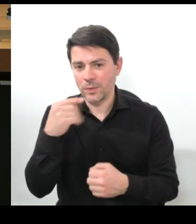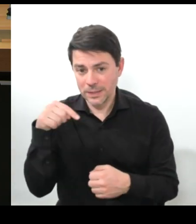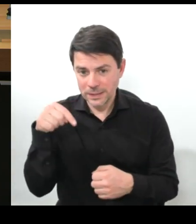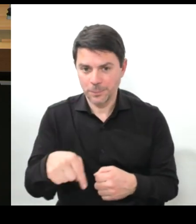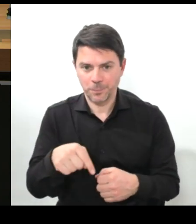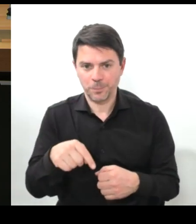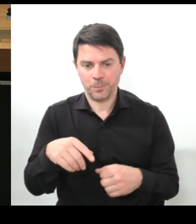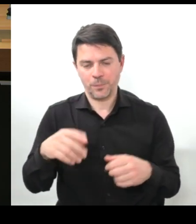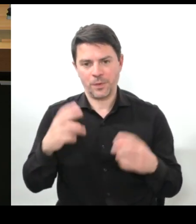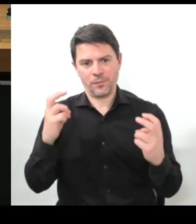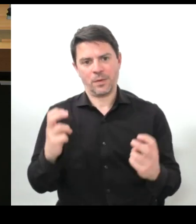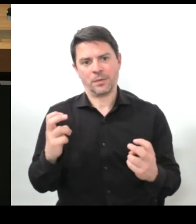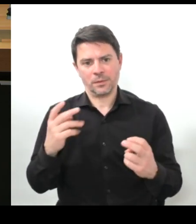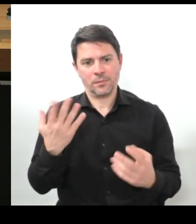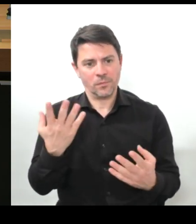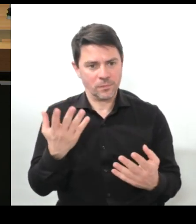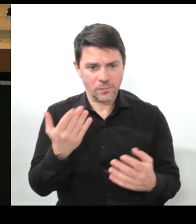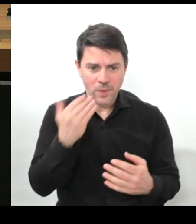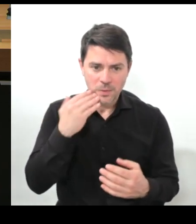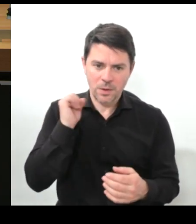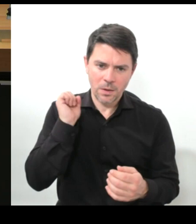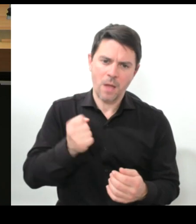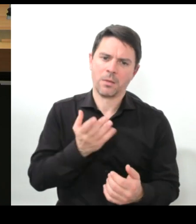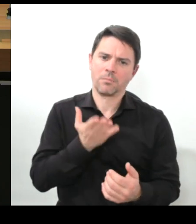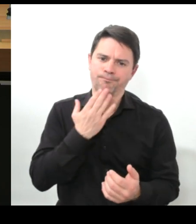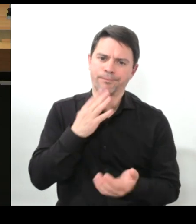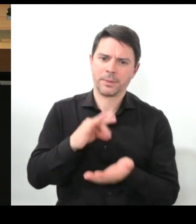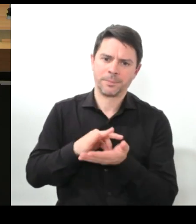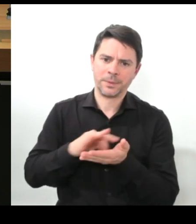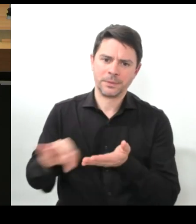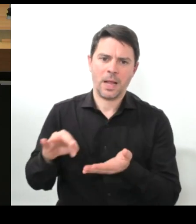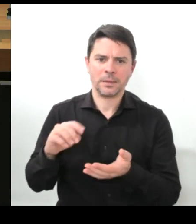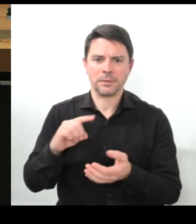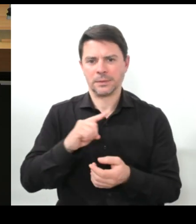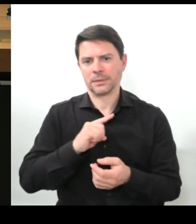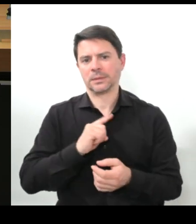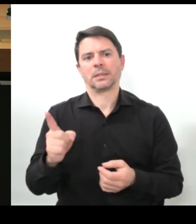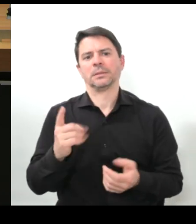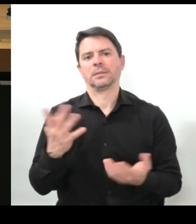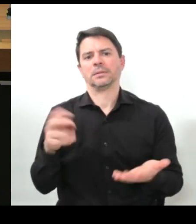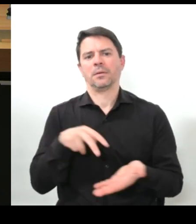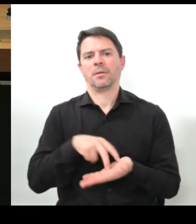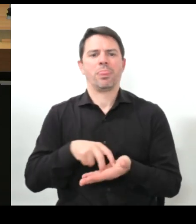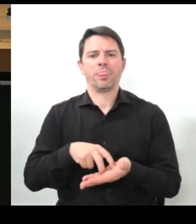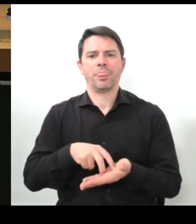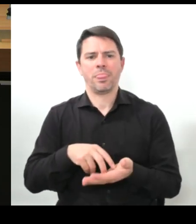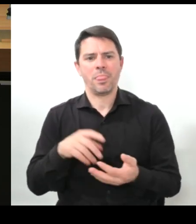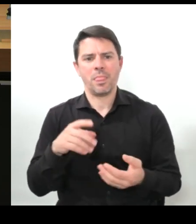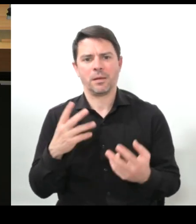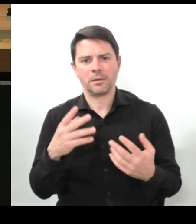Es ist entscheidend, dass es mehr Wert für die Nachbarschaft gibt und die Bedarfe die Mieter bei Rede eben häufig auch kennen, tatsächlich gedeckt werden.